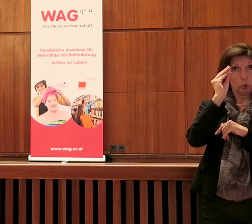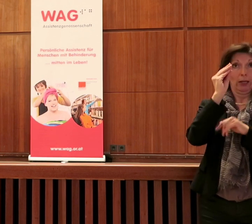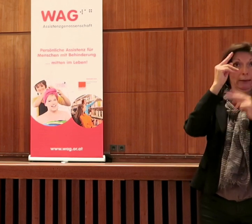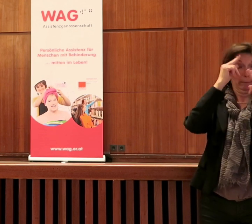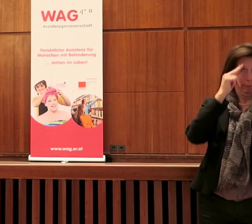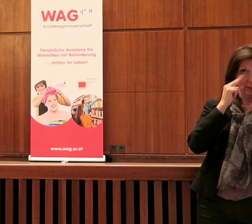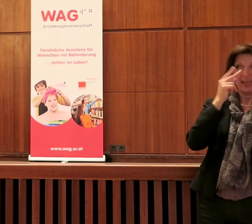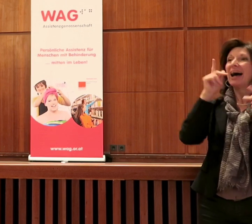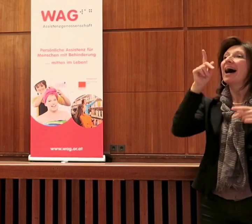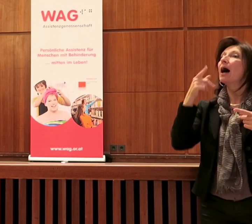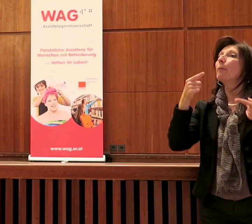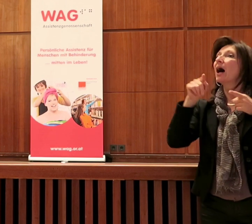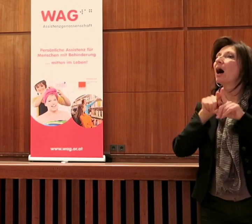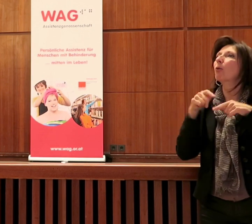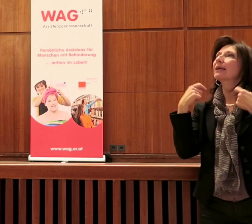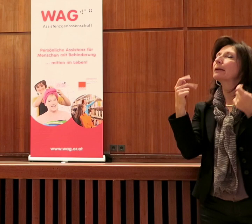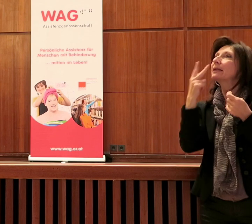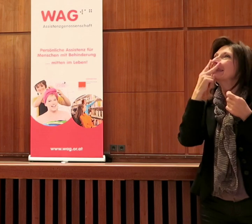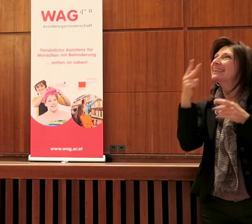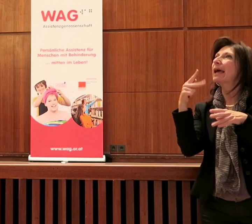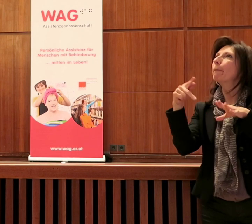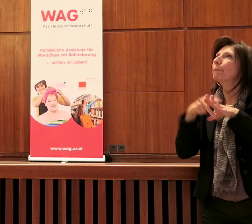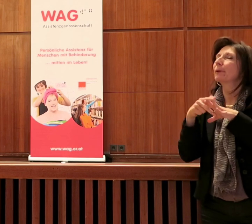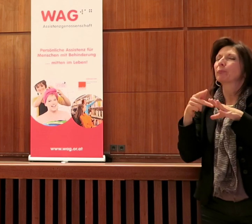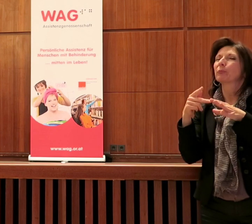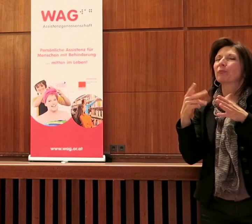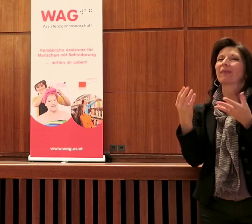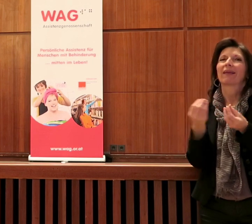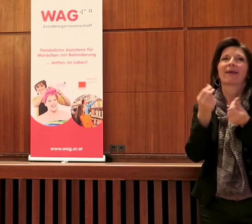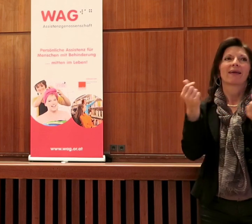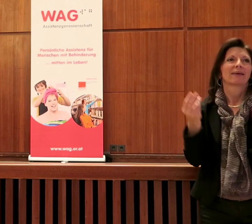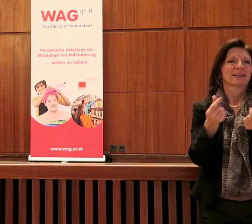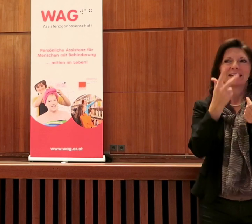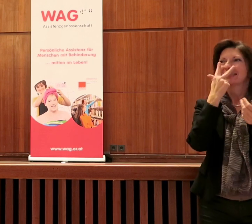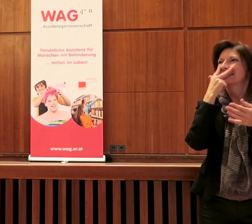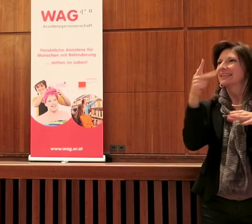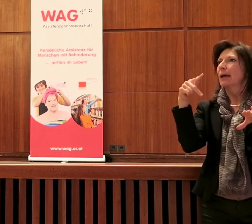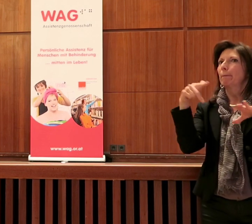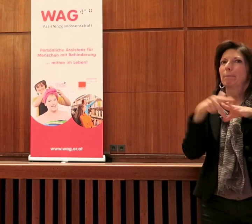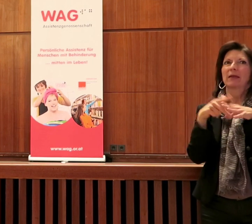Sehbehinderte - wie erkläre ich das jetzt? Also sehbehindert, das ist so semiprofessionell blind.